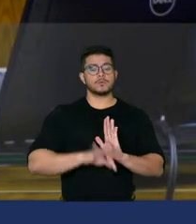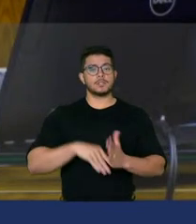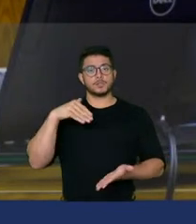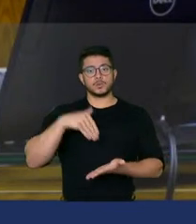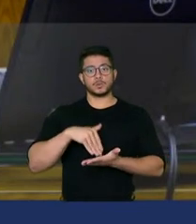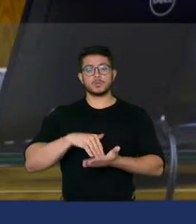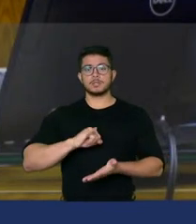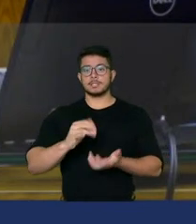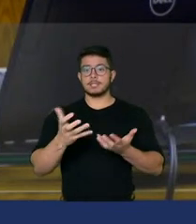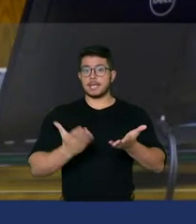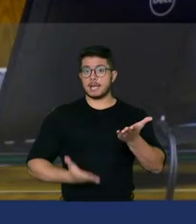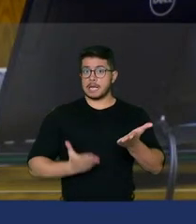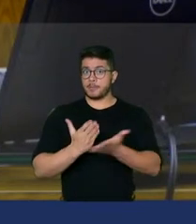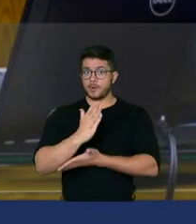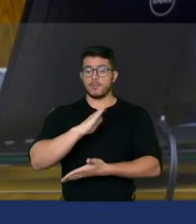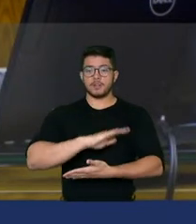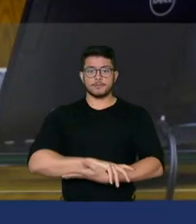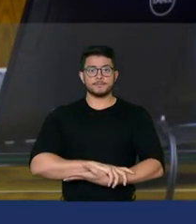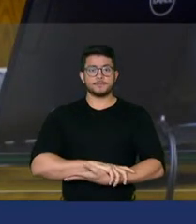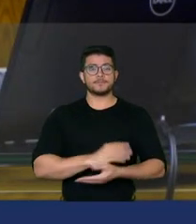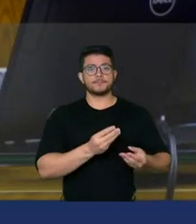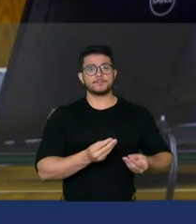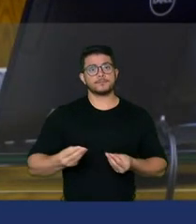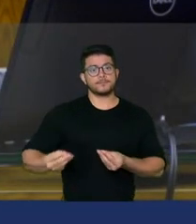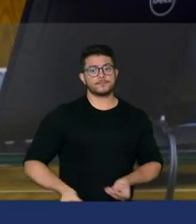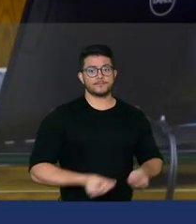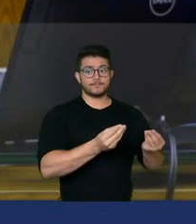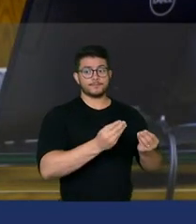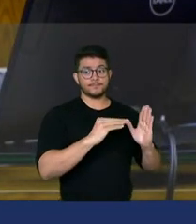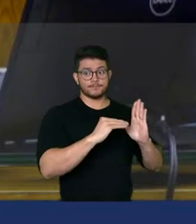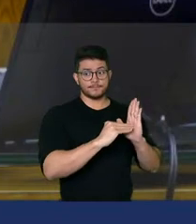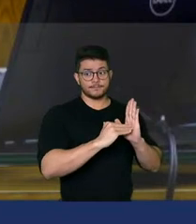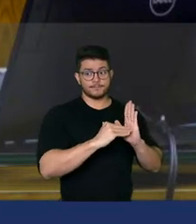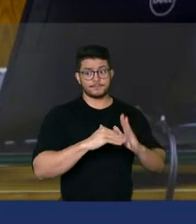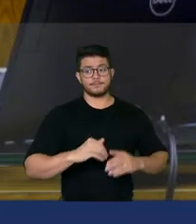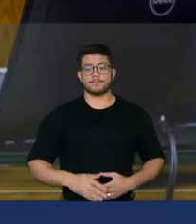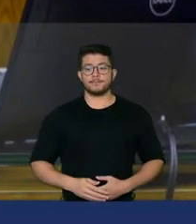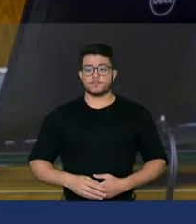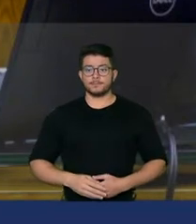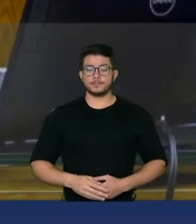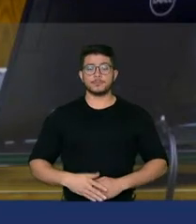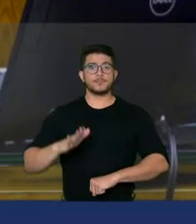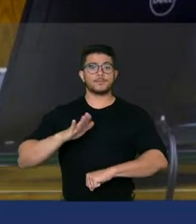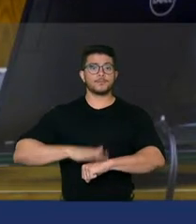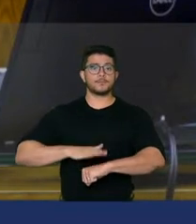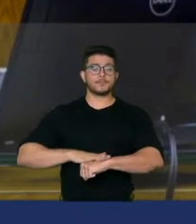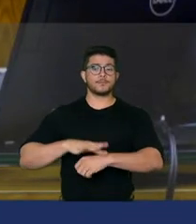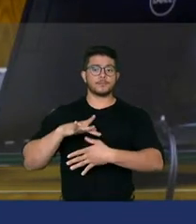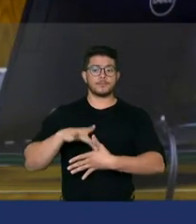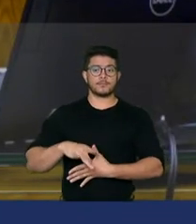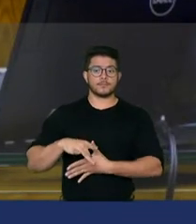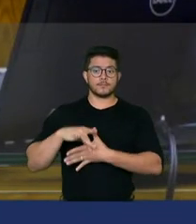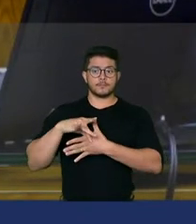A REDAÇÃO FINAL, AQUELES QUE FOREM PELA APROVAÇÃO PERMANEÇAM COMO SE ACHAM APROVADO, A MATÉRIA VAI AO SENADO FEDERAL. TEMPO DE LIDERANÇA... TEMPO DE